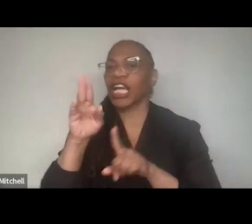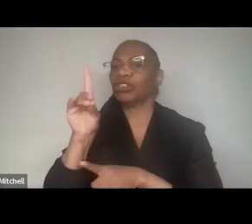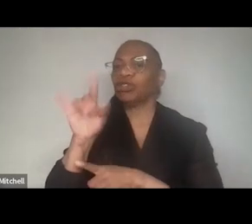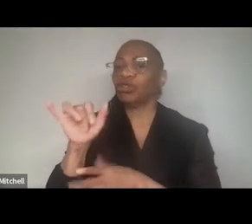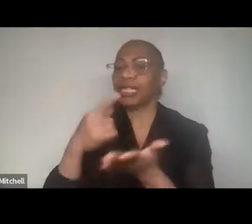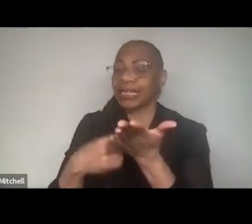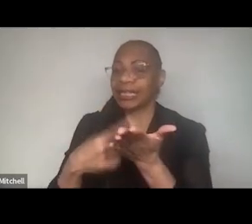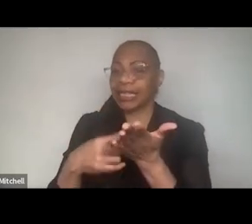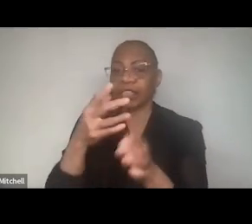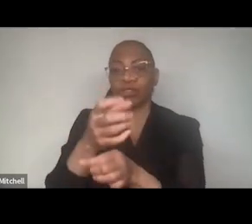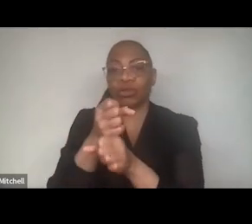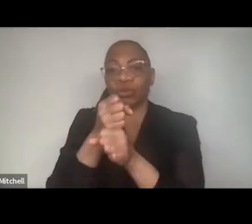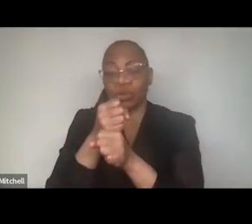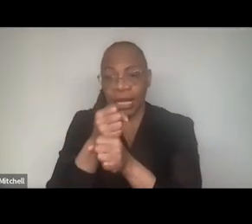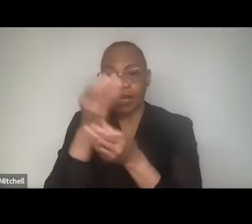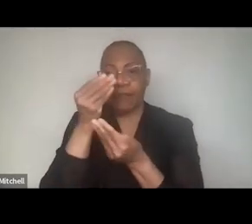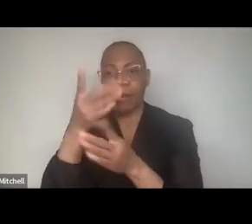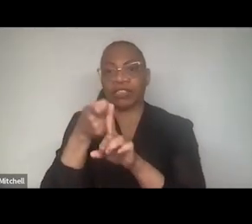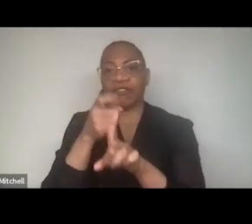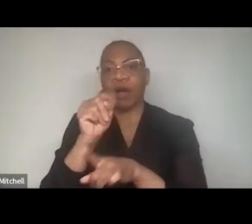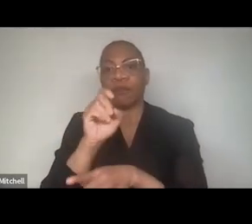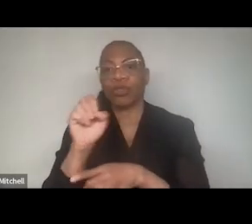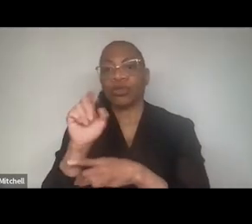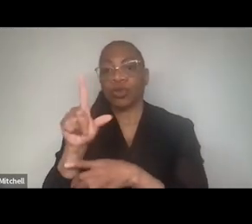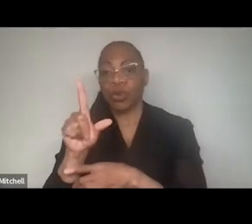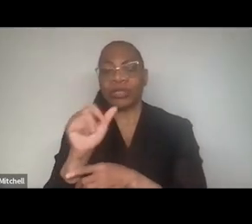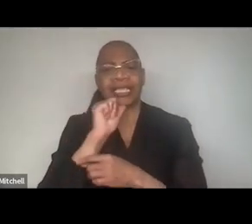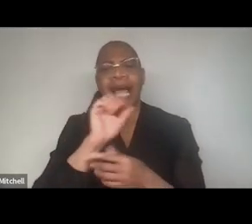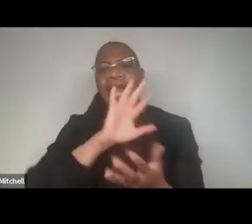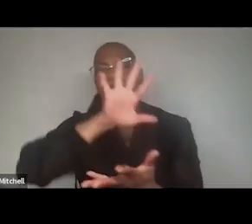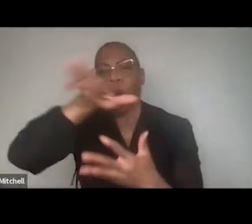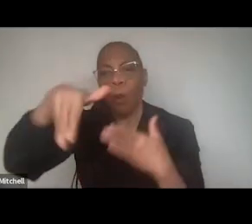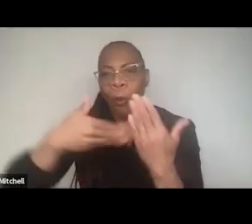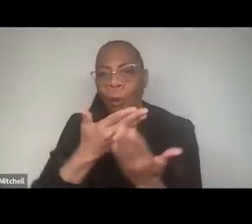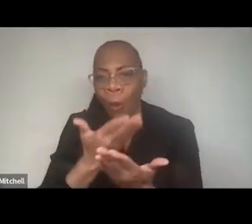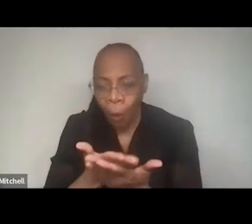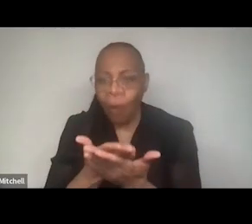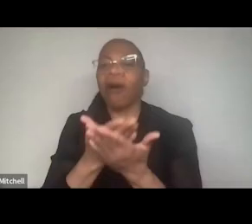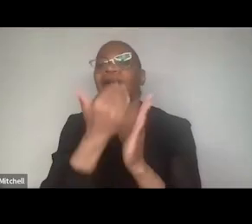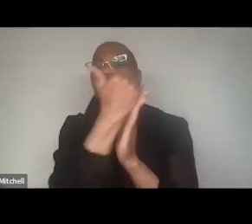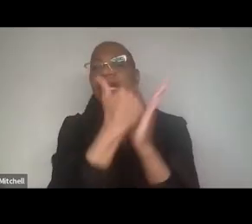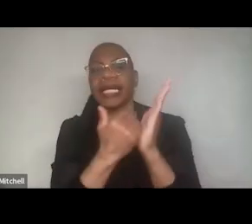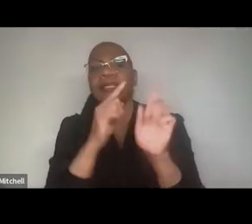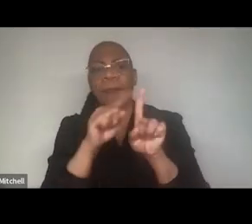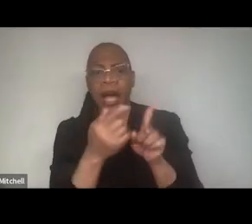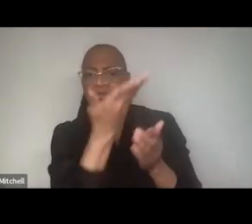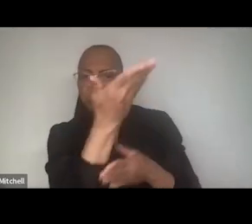Esta no es una lista completamente exhaustiva de herramientas de evaluación, pero son algunas de las principales que se pueden adaptar.